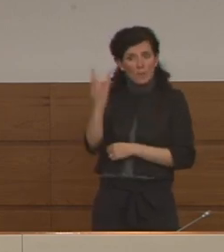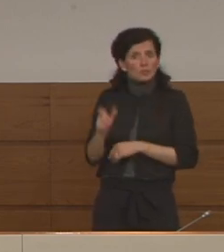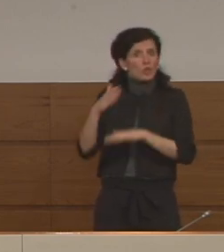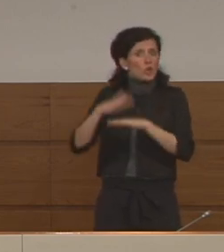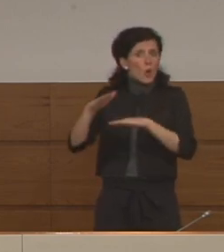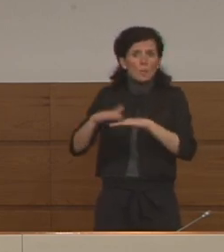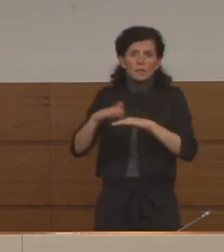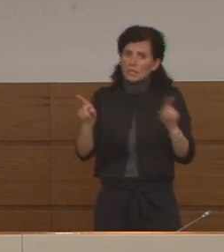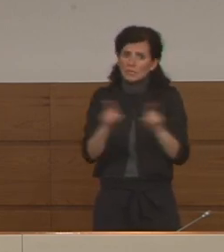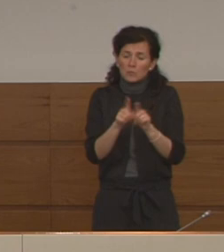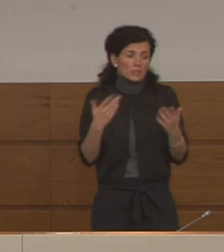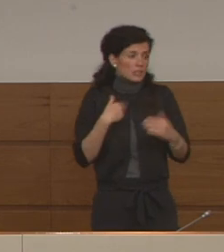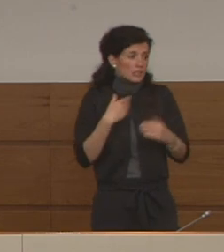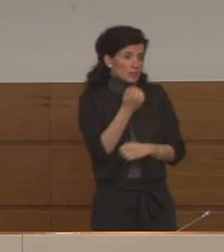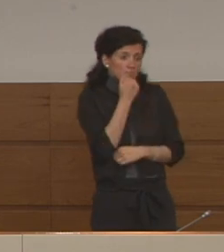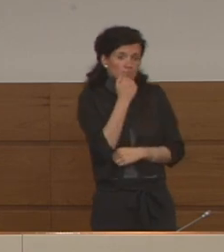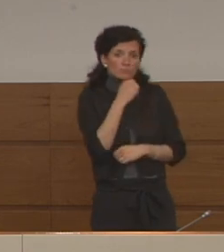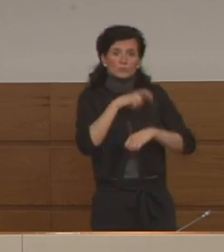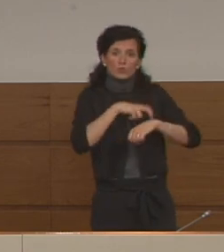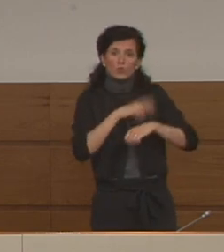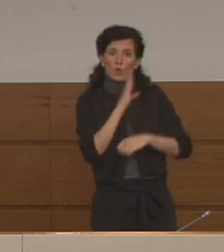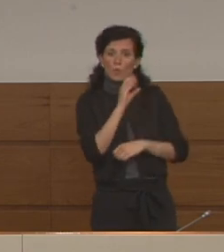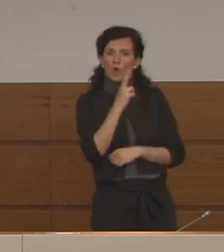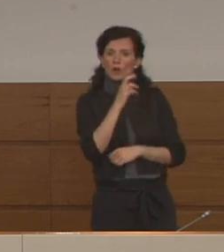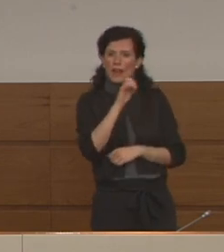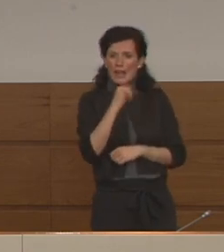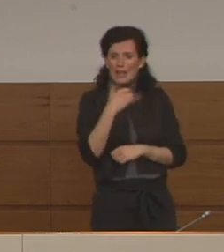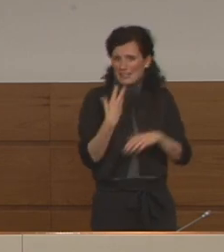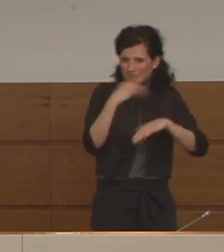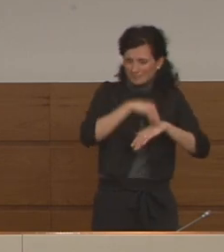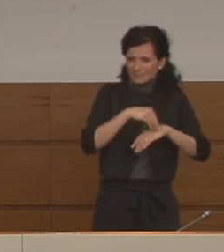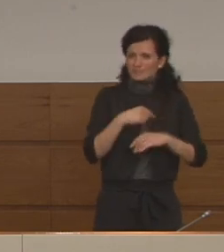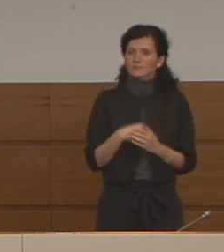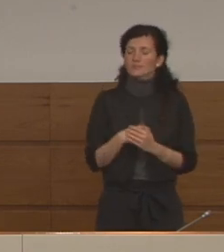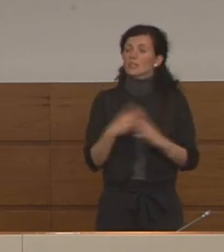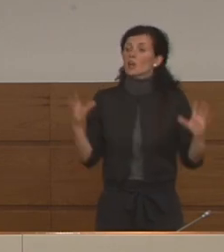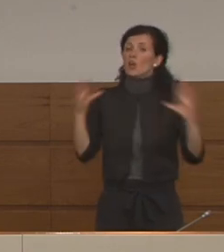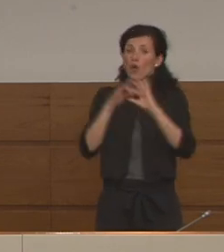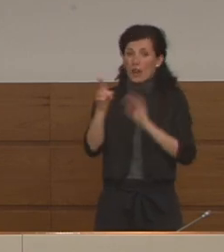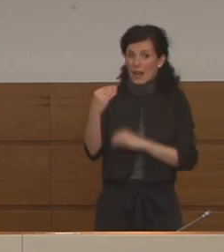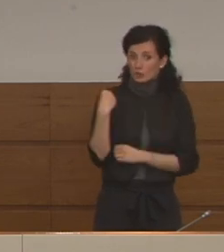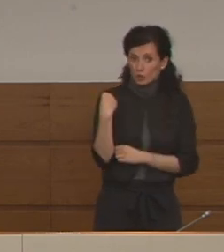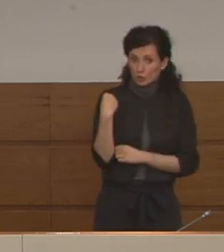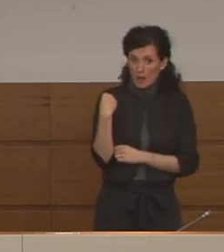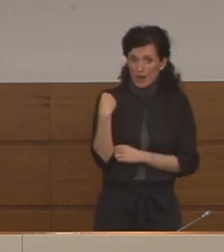se do questa aggiunta. Invece in merito alla sua domanda, io allargherei ancora di più